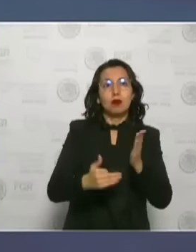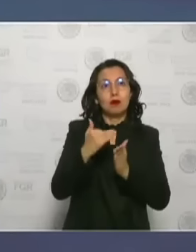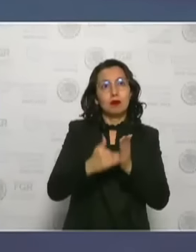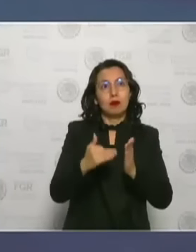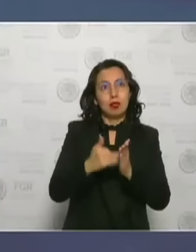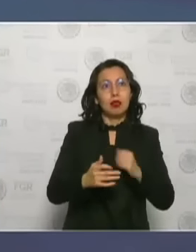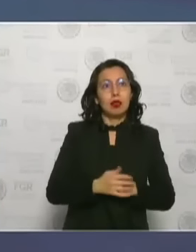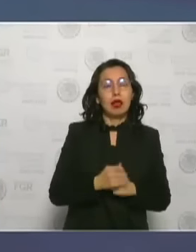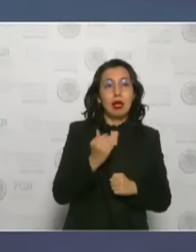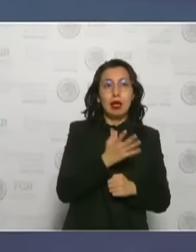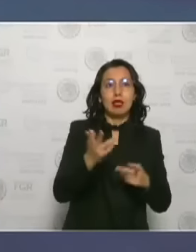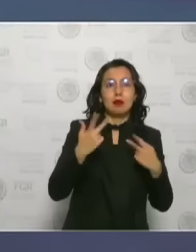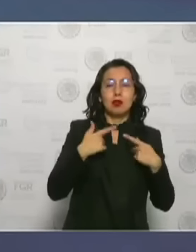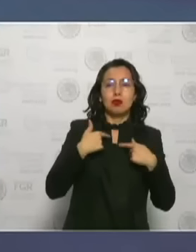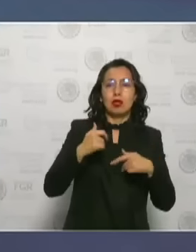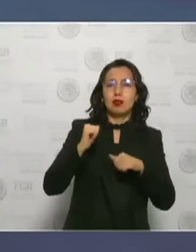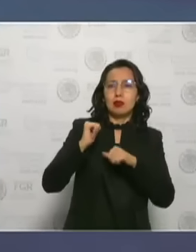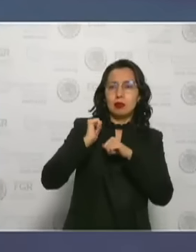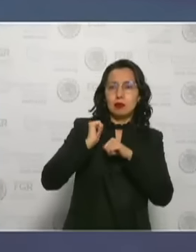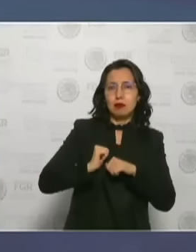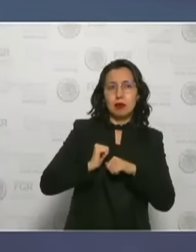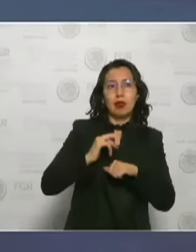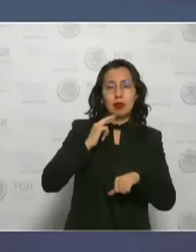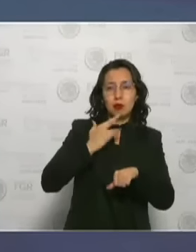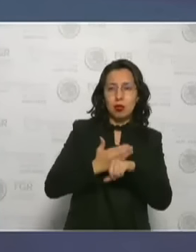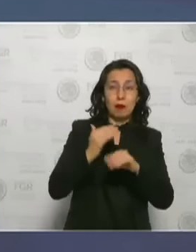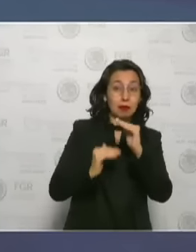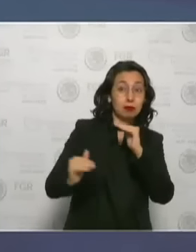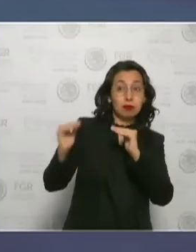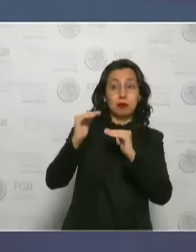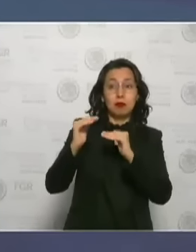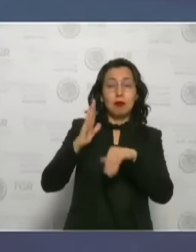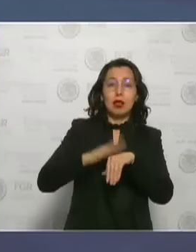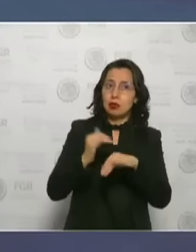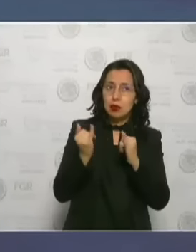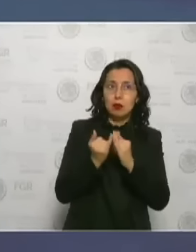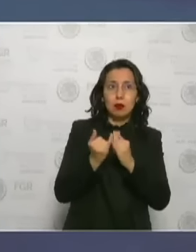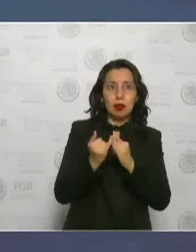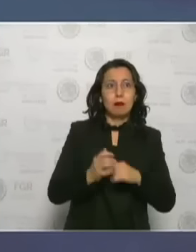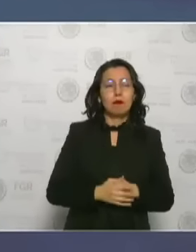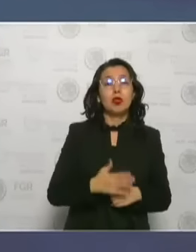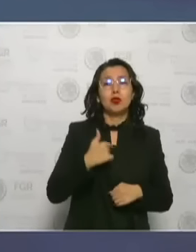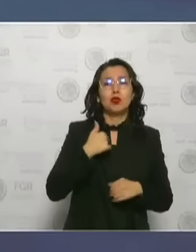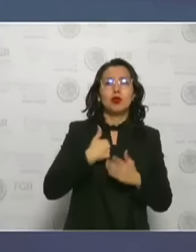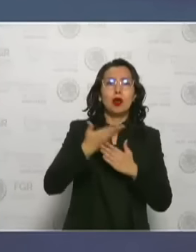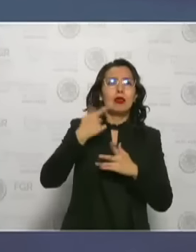en los cargos de mayor responsabilidad y jerarquía. Comencé mi gestión con tres